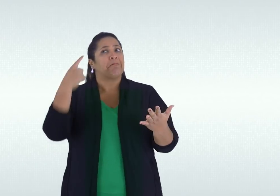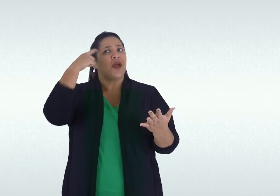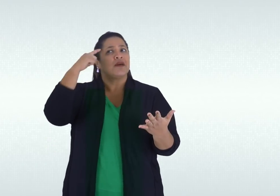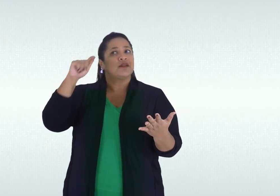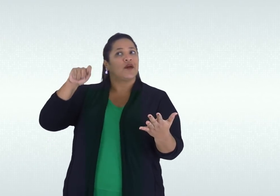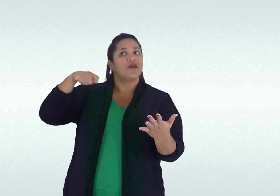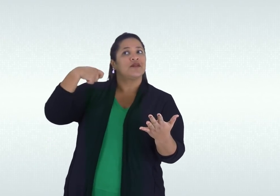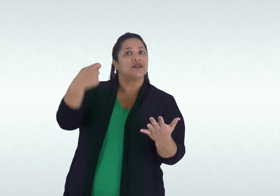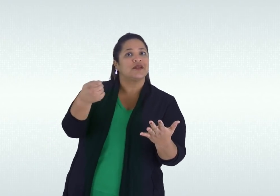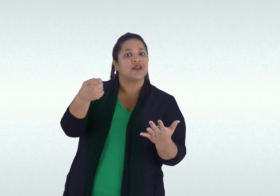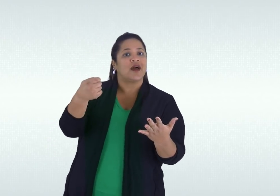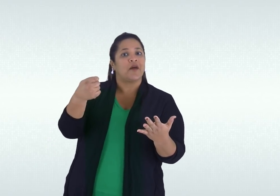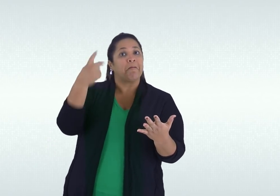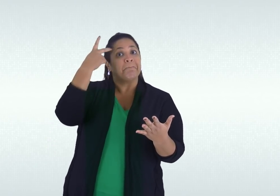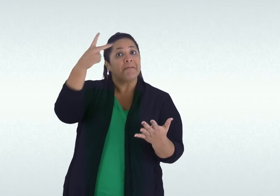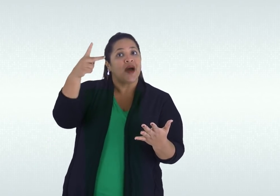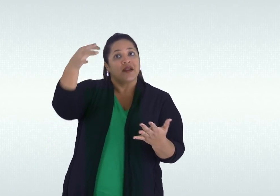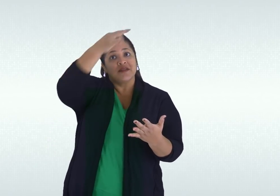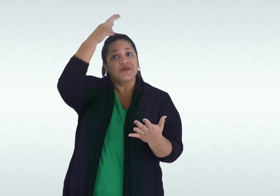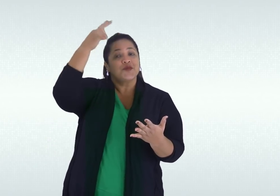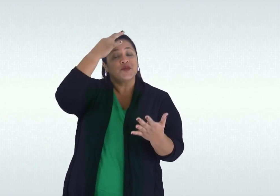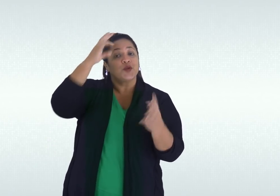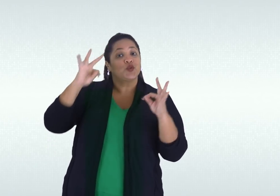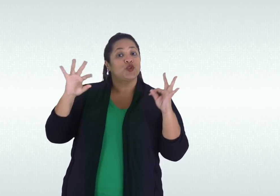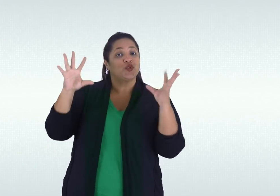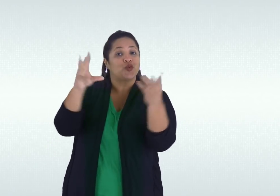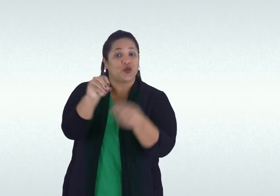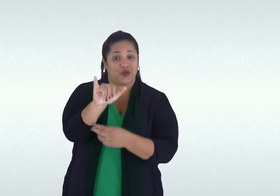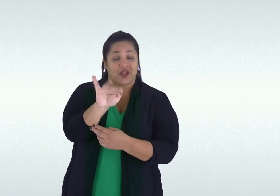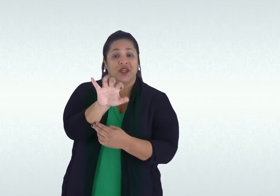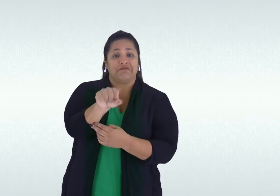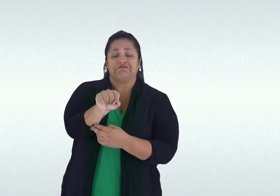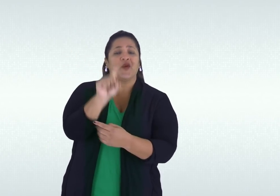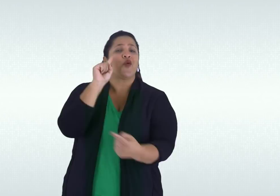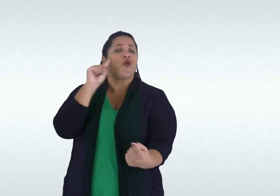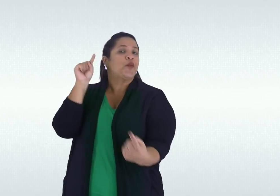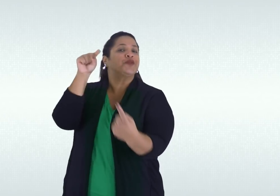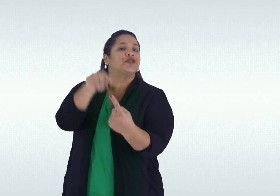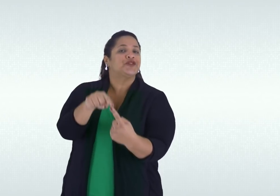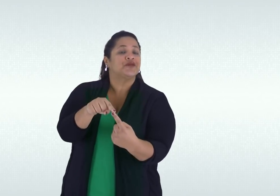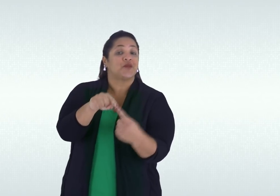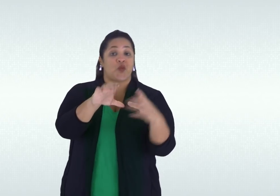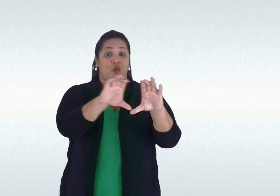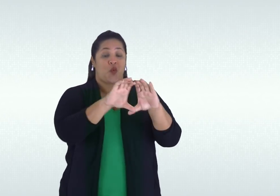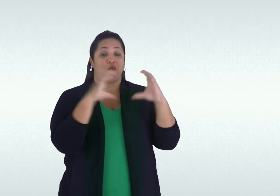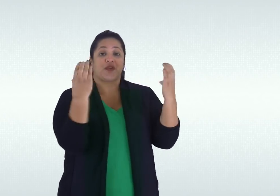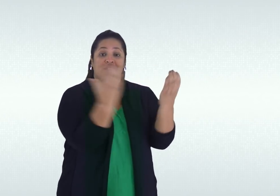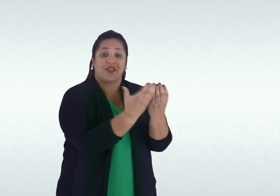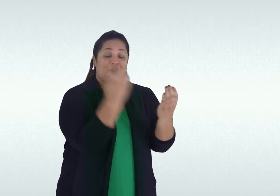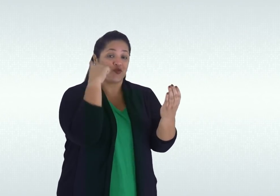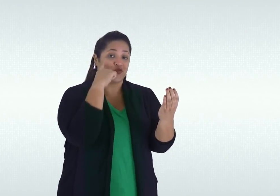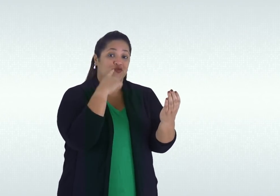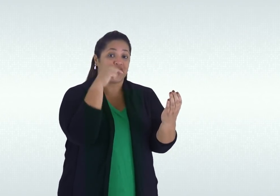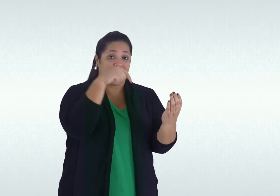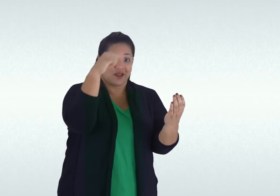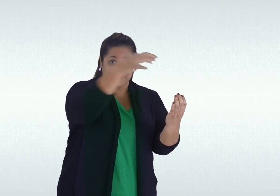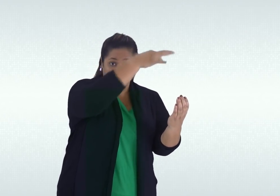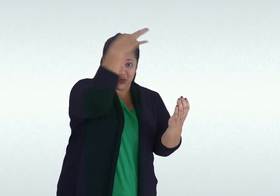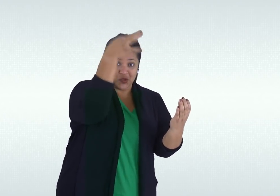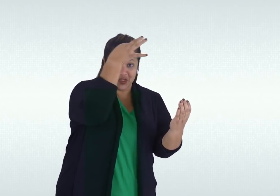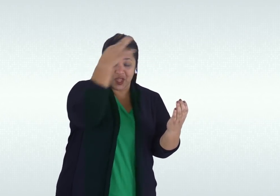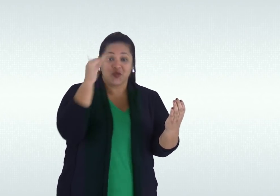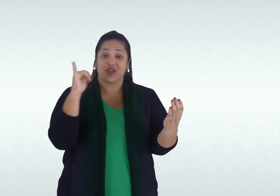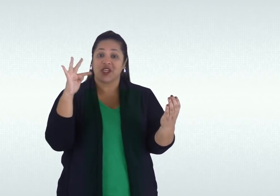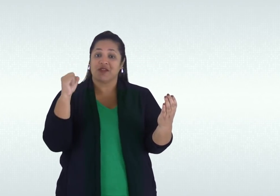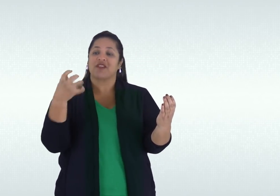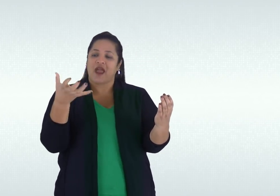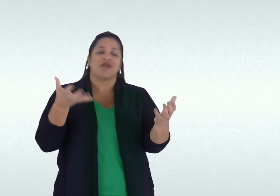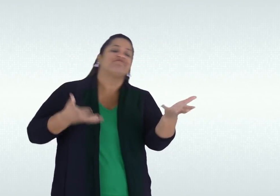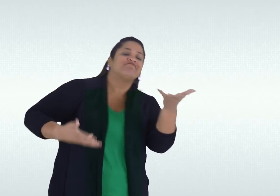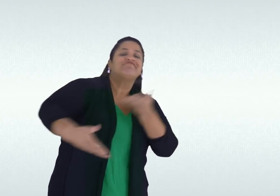Queremos com ações como essa nos aproximar cada vez mais da comunidade surda do Espírito Santo,